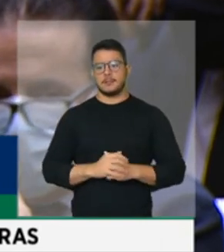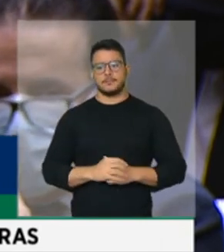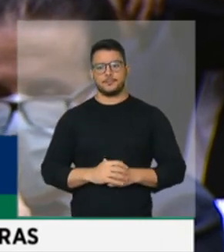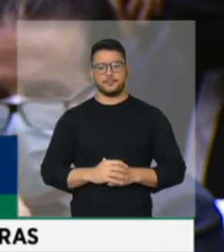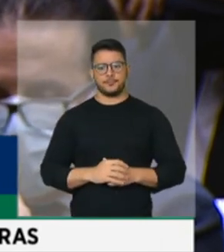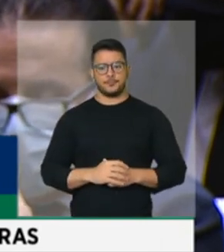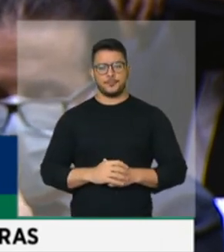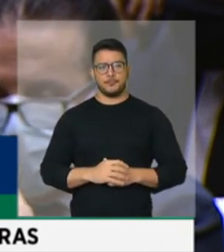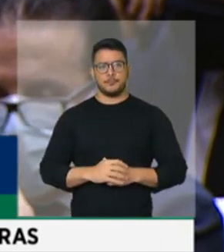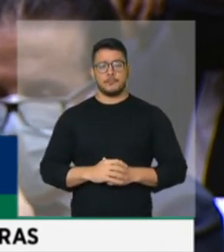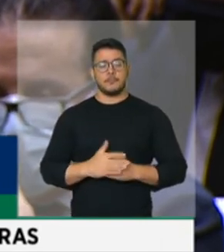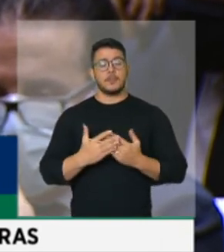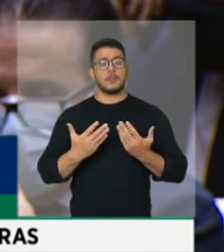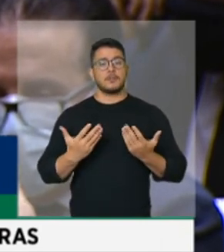LÍDER RICARDO BARROS QUE NÃO